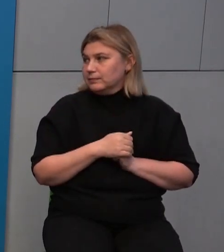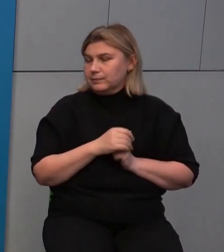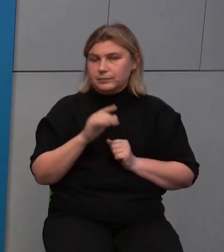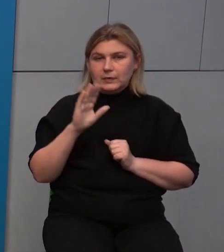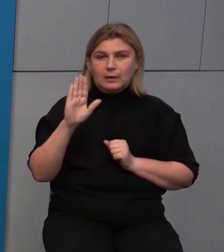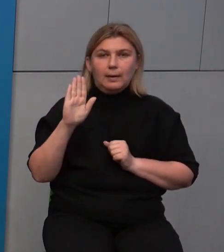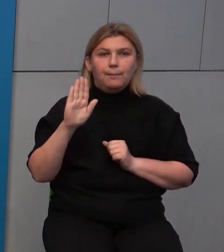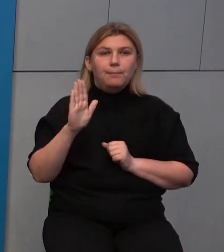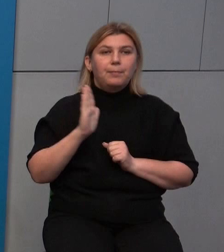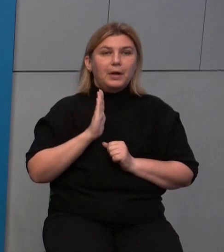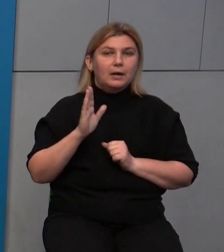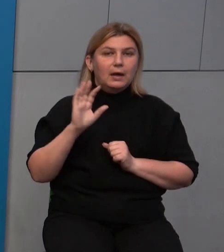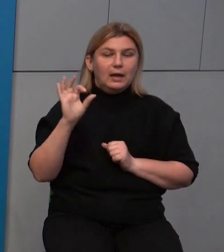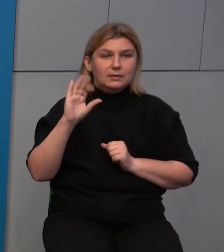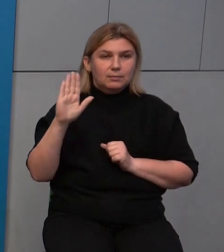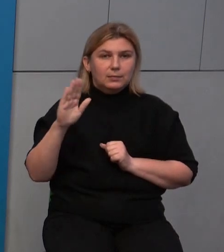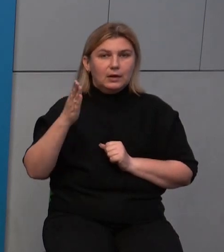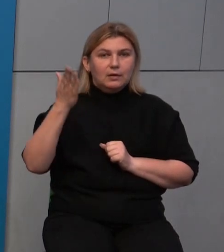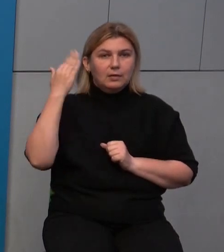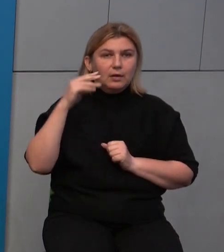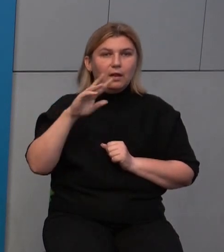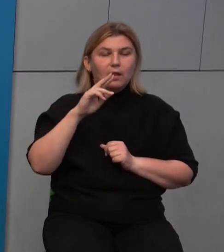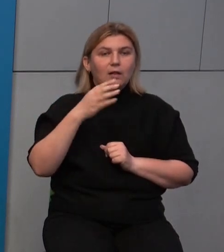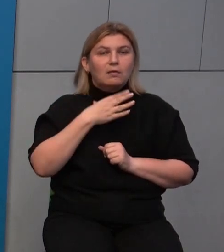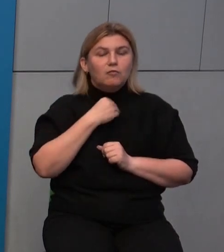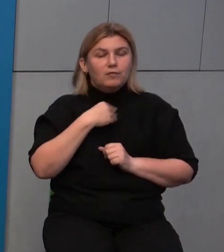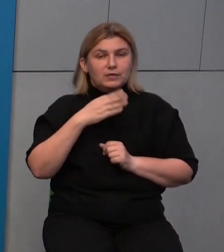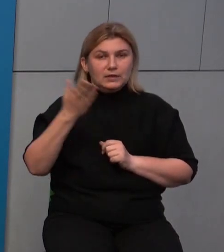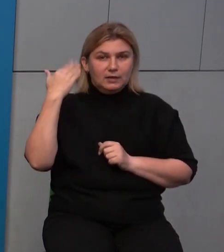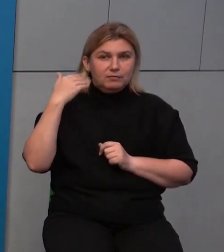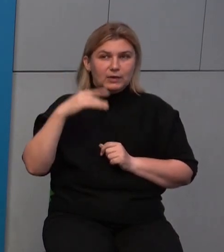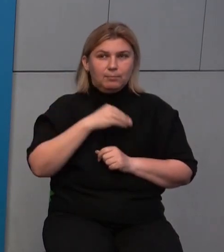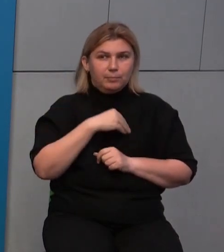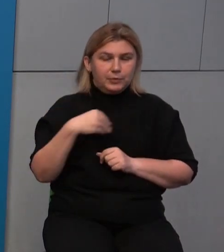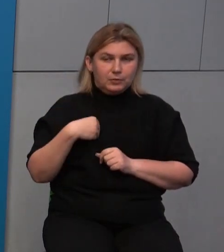już było napisane, że Lwów, że dawna Polska i tak dalej.